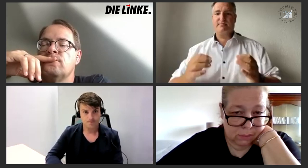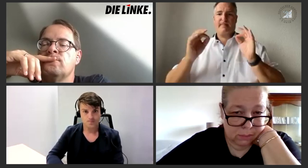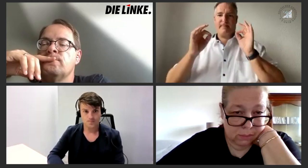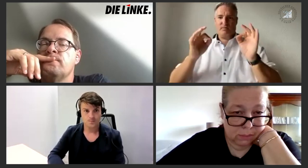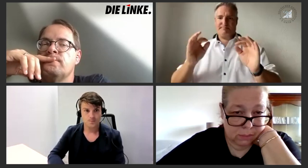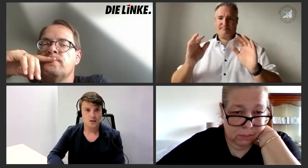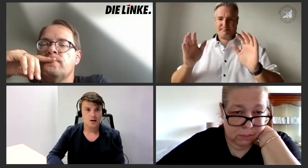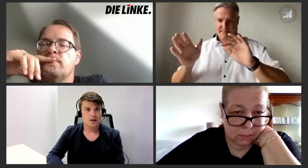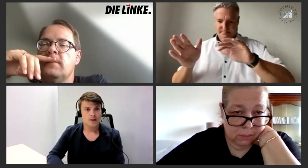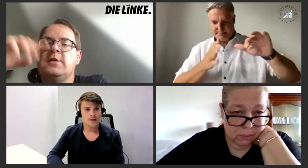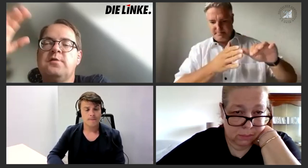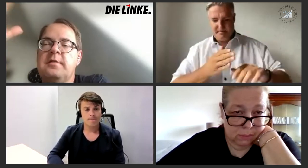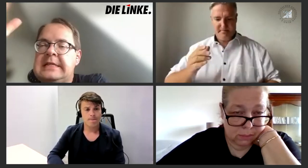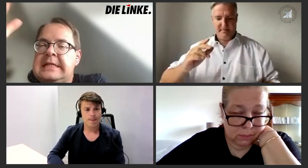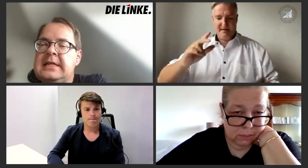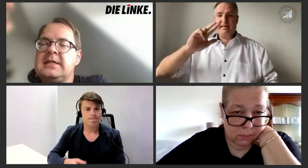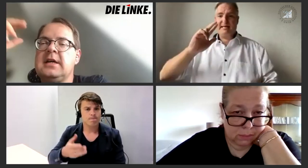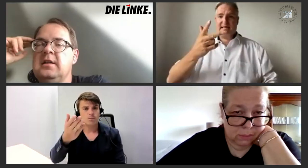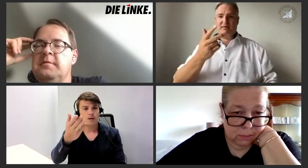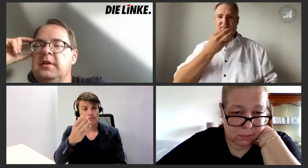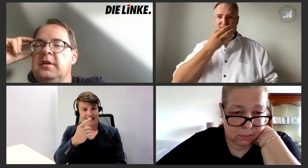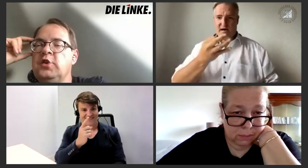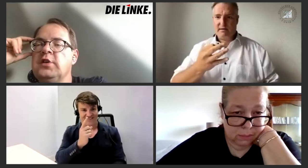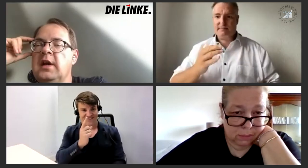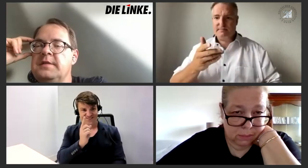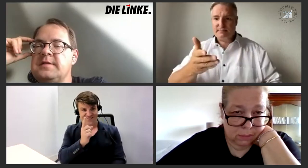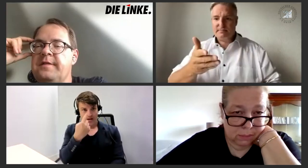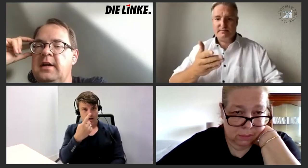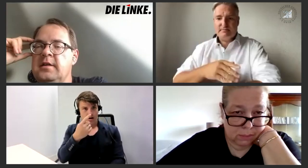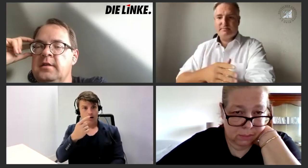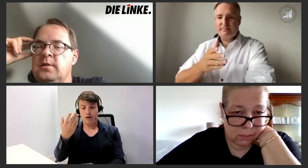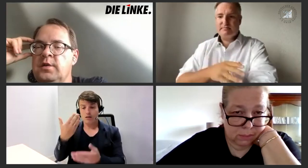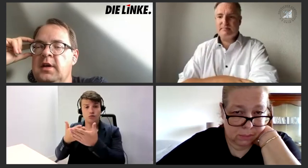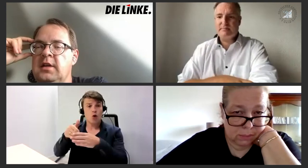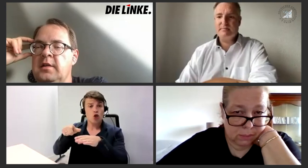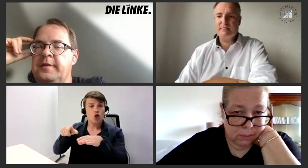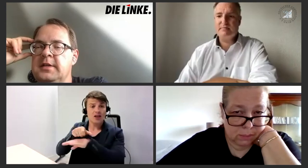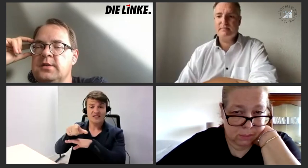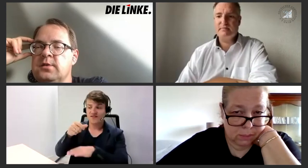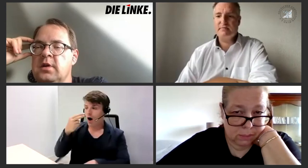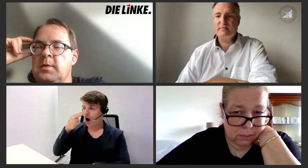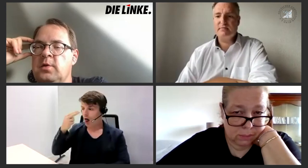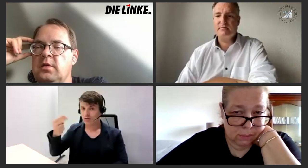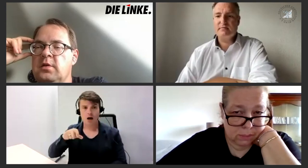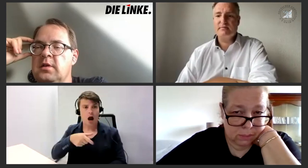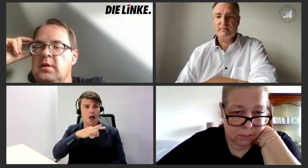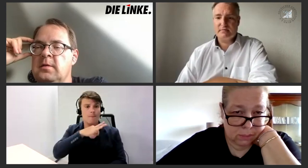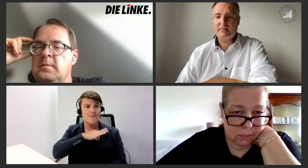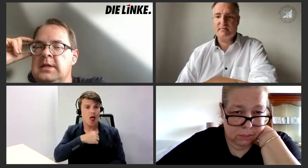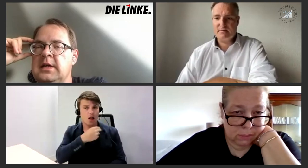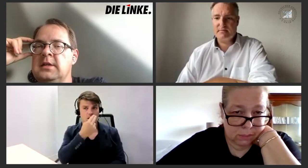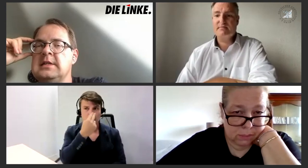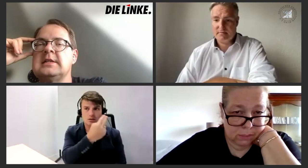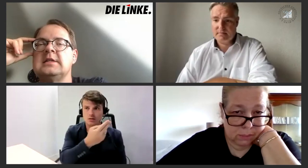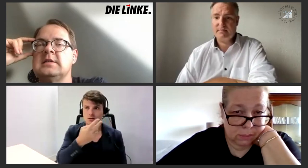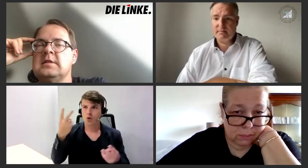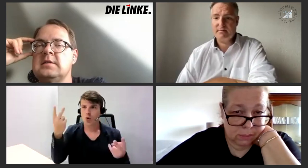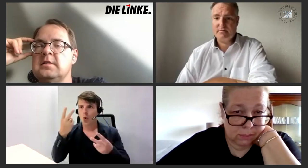Wir sehen es ja jetzt gerade, wenn wir nach Nordrhein- Westfalen und Rheinland-Pfalz gucken, aber auch in